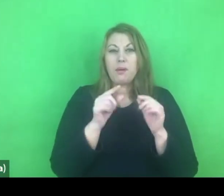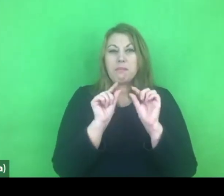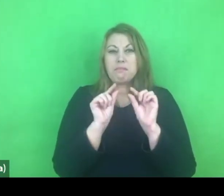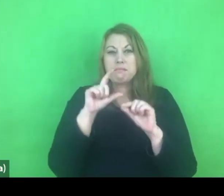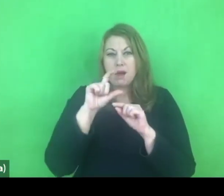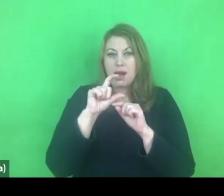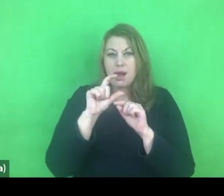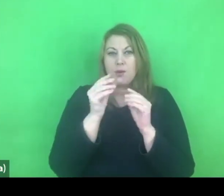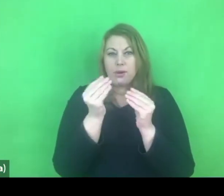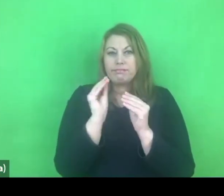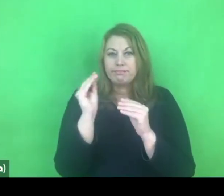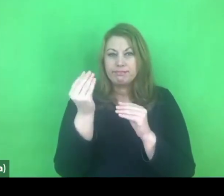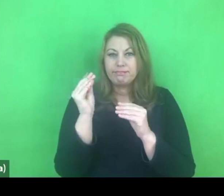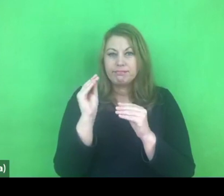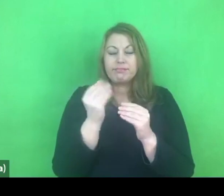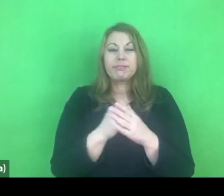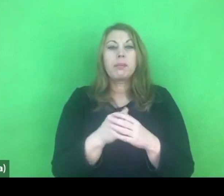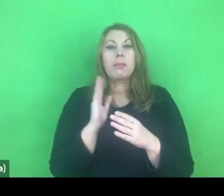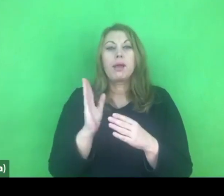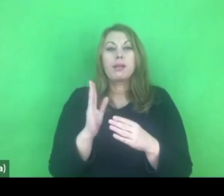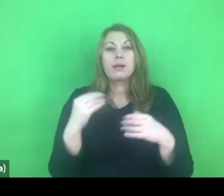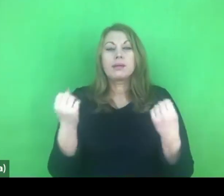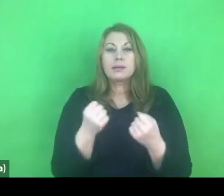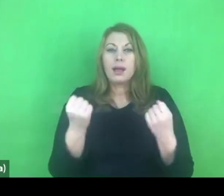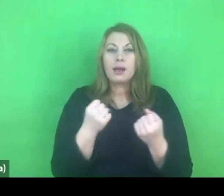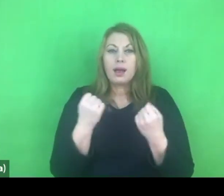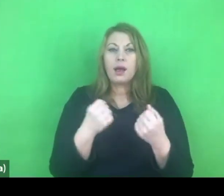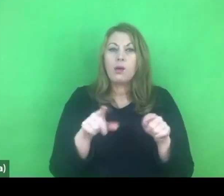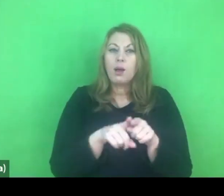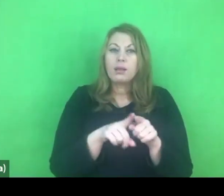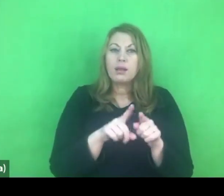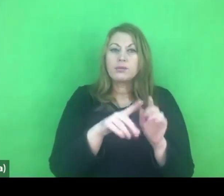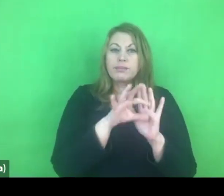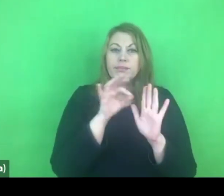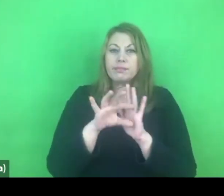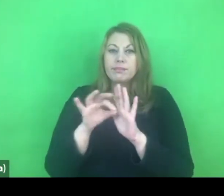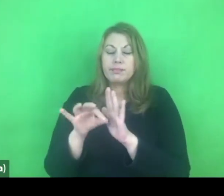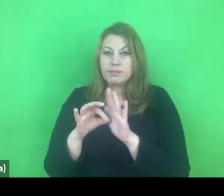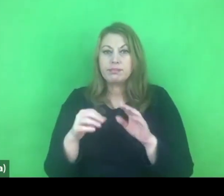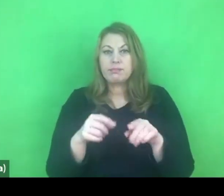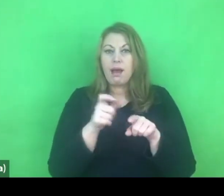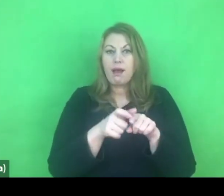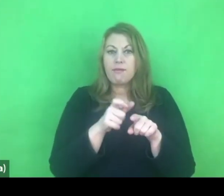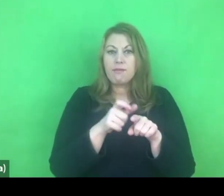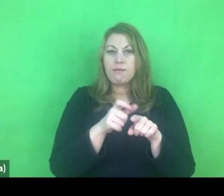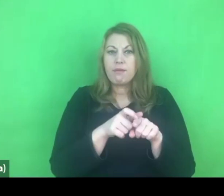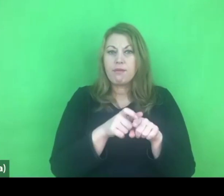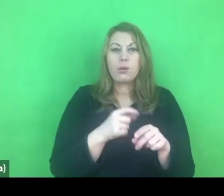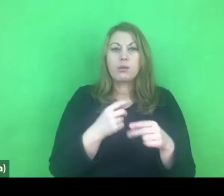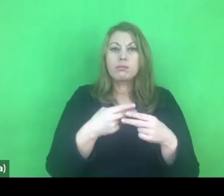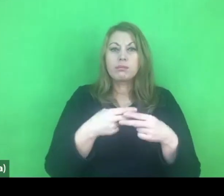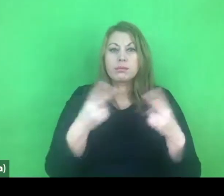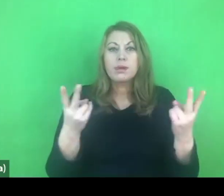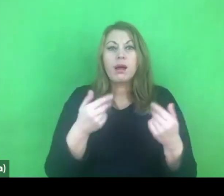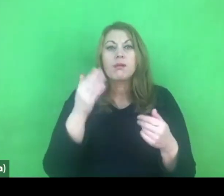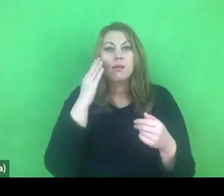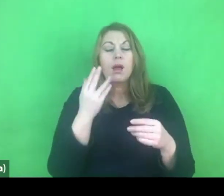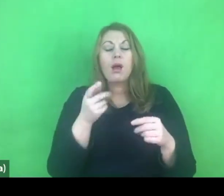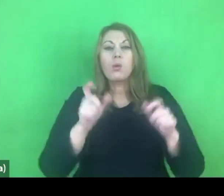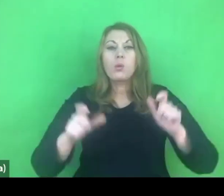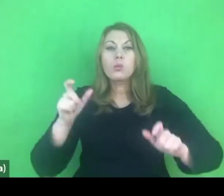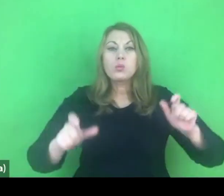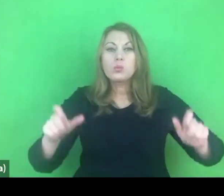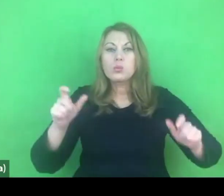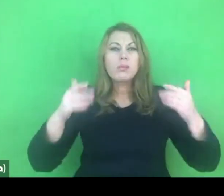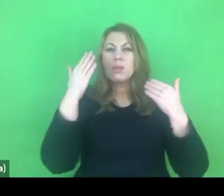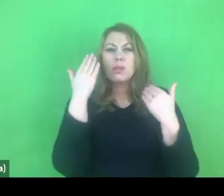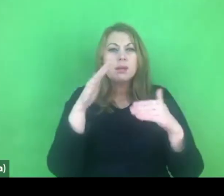Będę się starała przytoczyć fragmenty, żebyście też Państwo - ci, którzy nie znają szczegółowo zapisów tej konwencji -